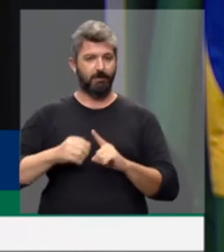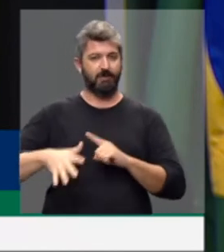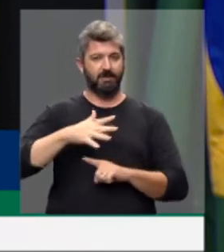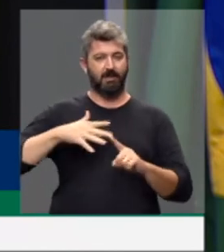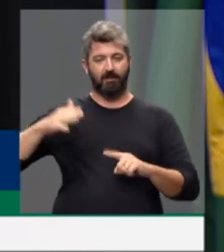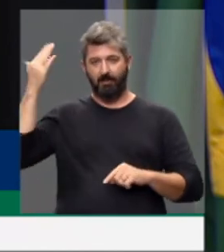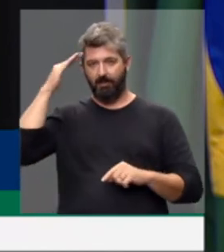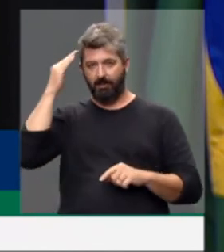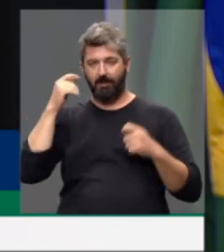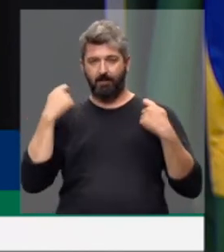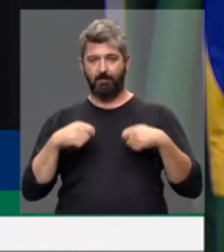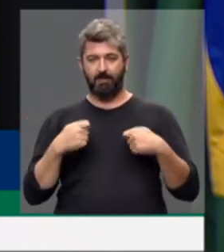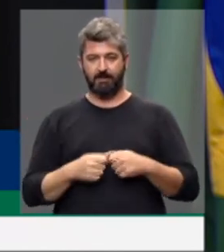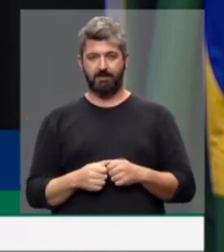FAZER ESTA RECOMPOSIÇÃO. É PRECISO QUE ESSA CASA, É